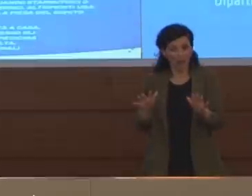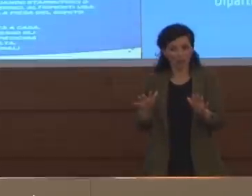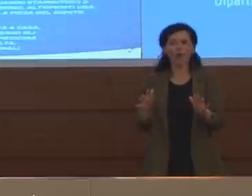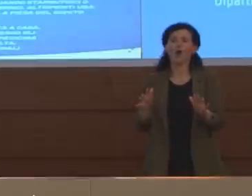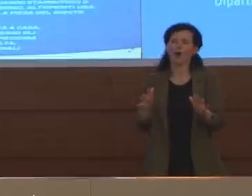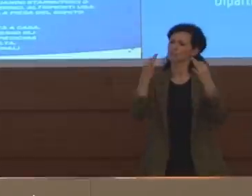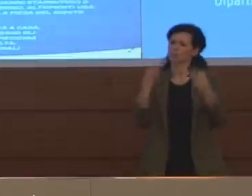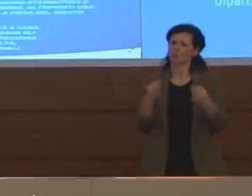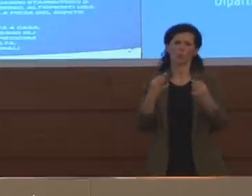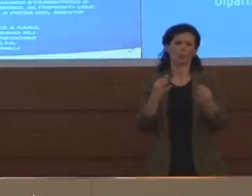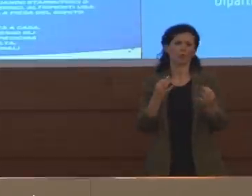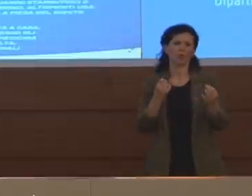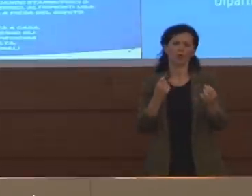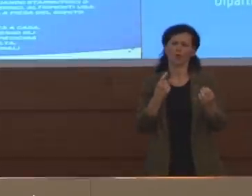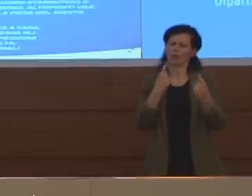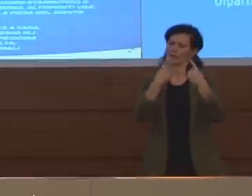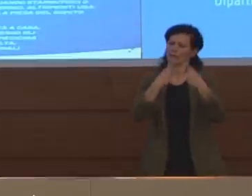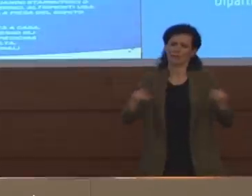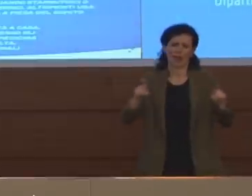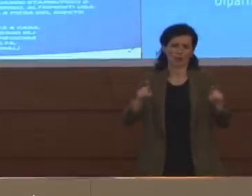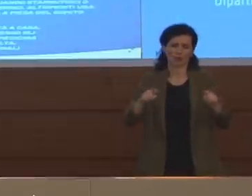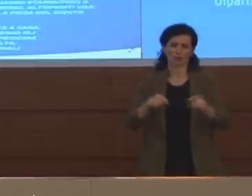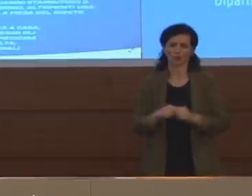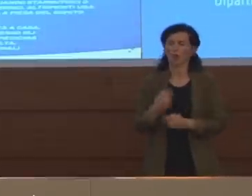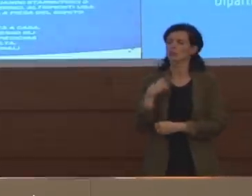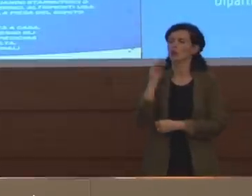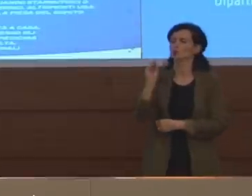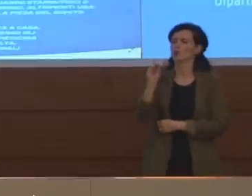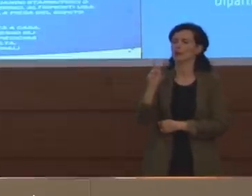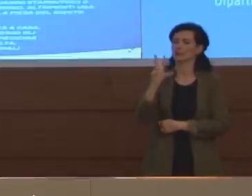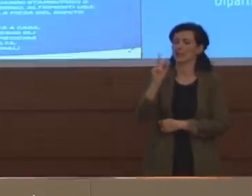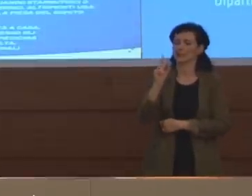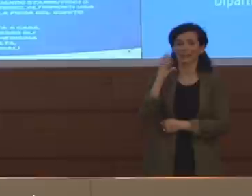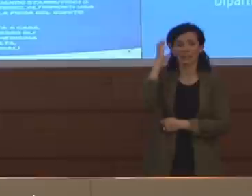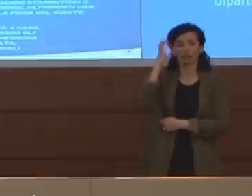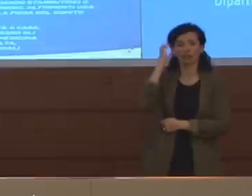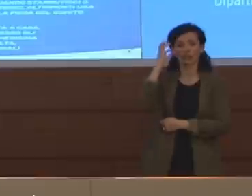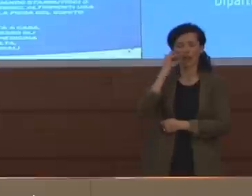La domanda è questa: il 30 di gennaio noi siamo andati, è stato dichiarato lo stato